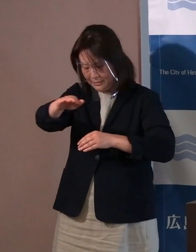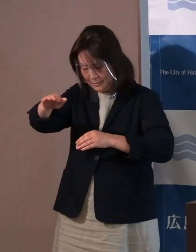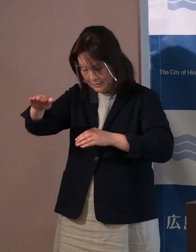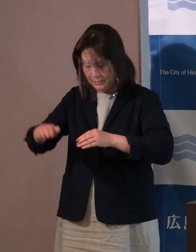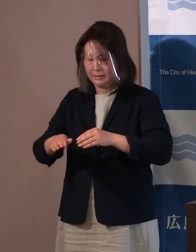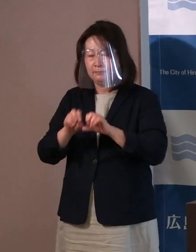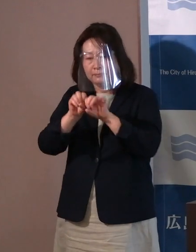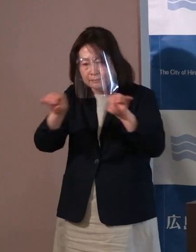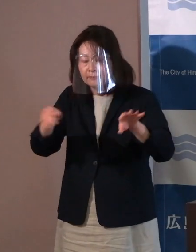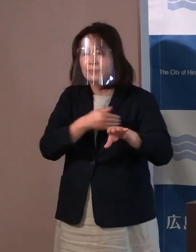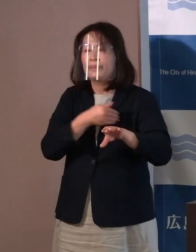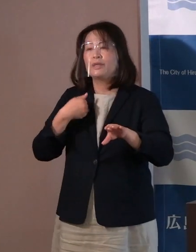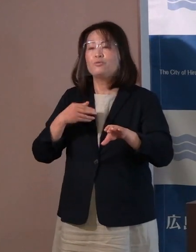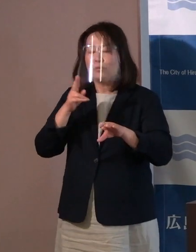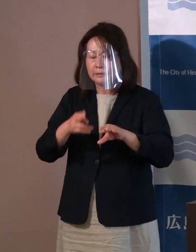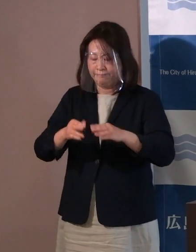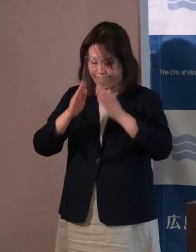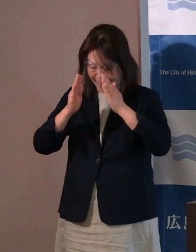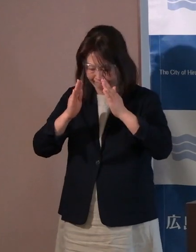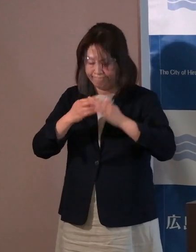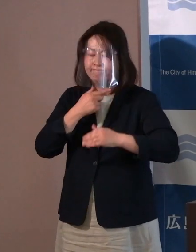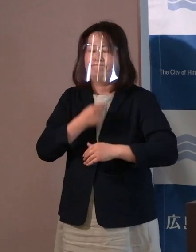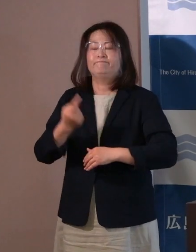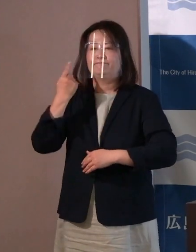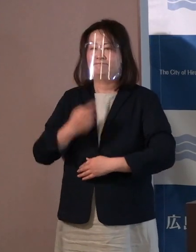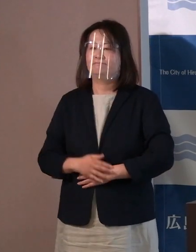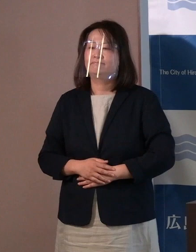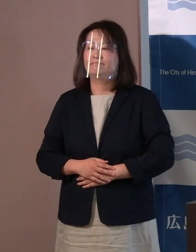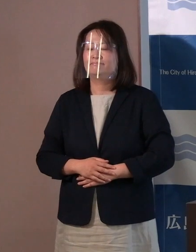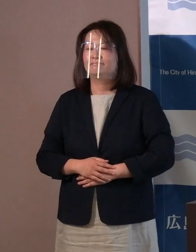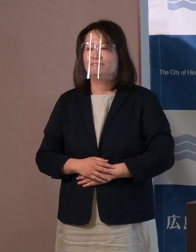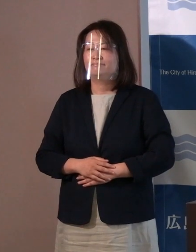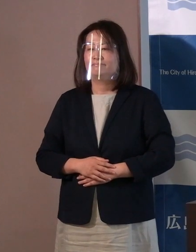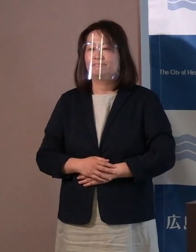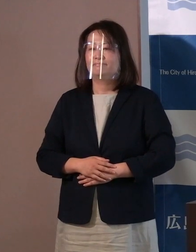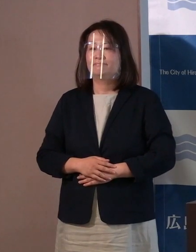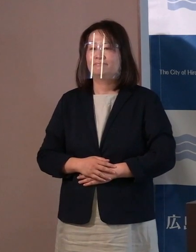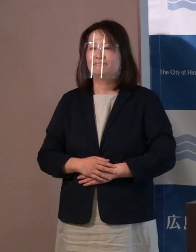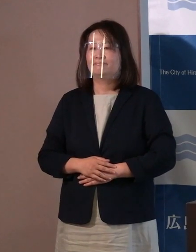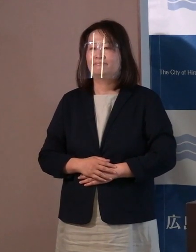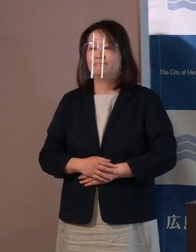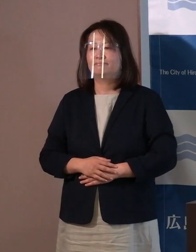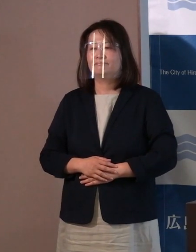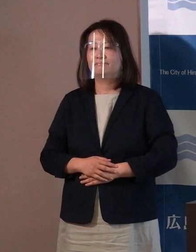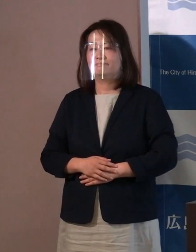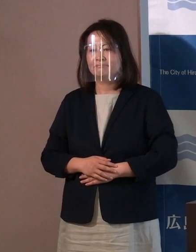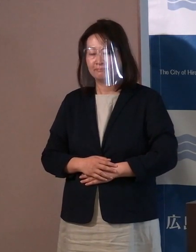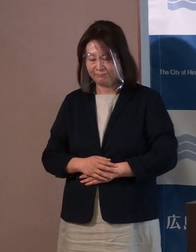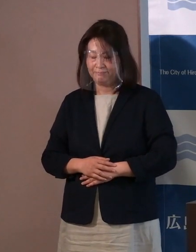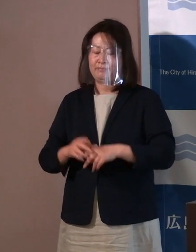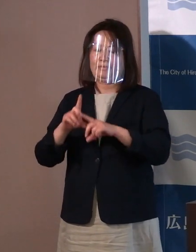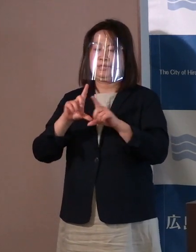発信にも力を入れたいなというふうに 考えております｡ そういう状況の中での 平和宣言ということであります｡